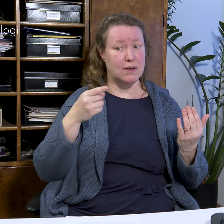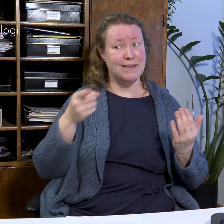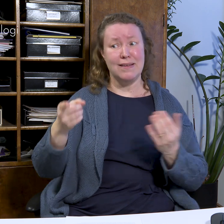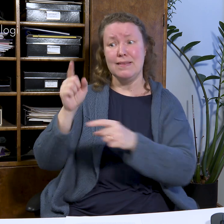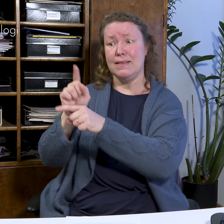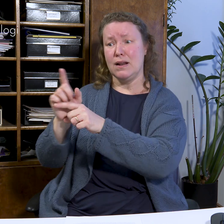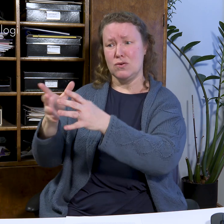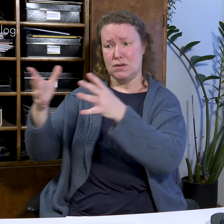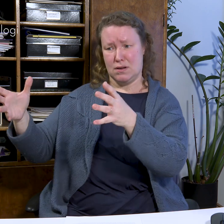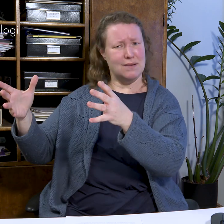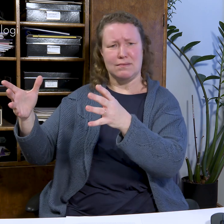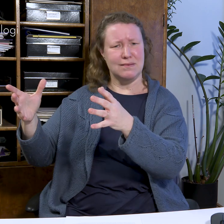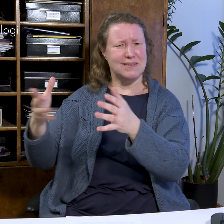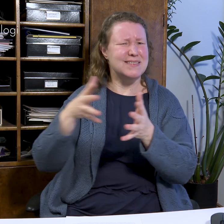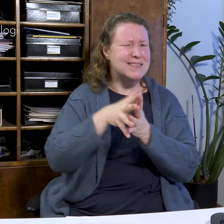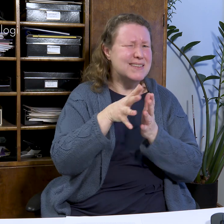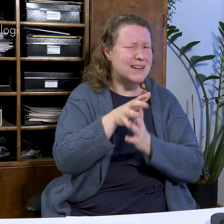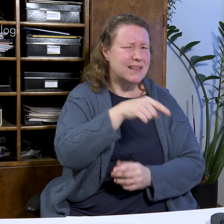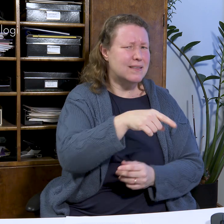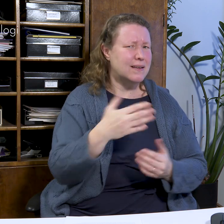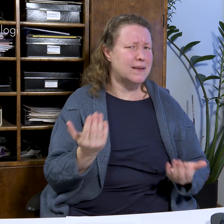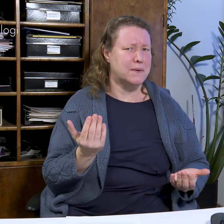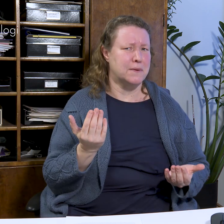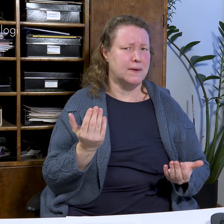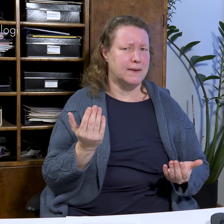Kelan tilastotietokannassa on niin suuri.